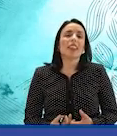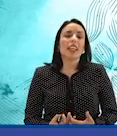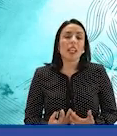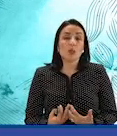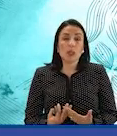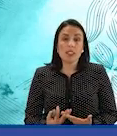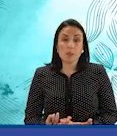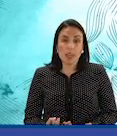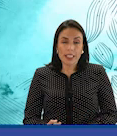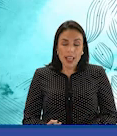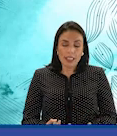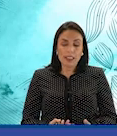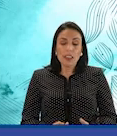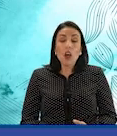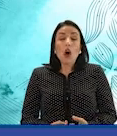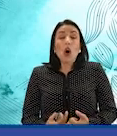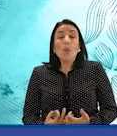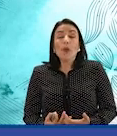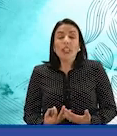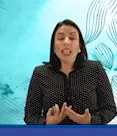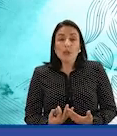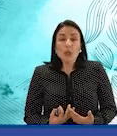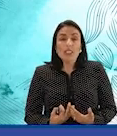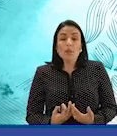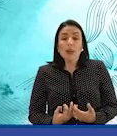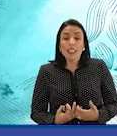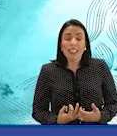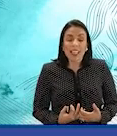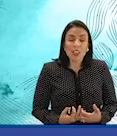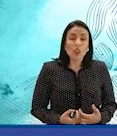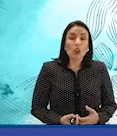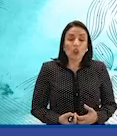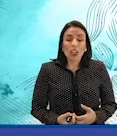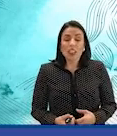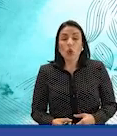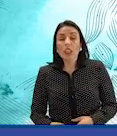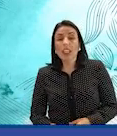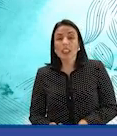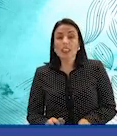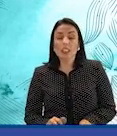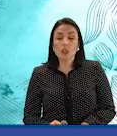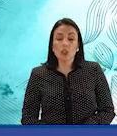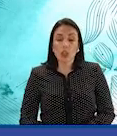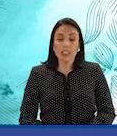de las municipalidades, porque las municipalidades son las únicas instituciones